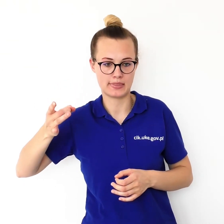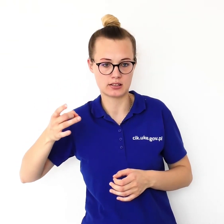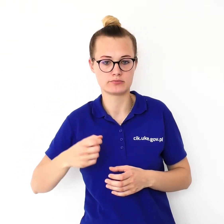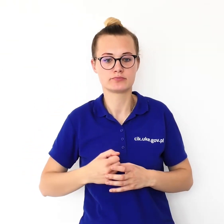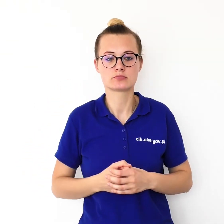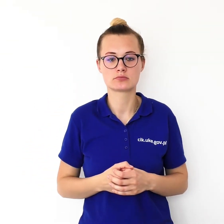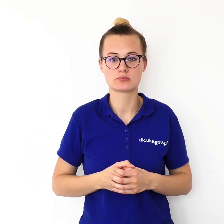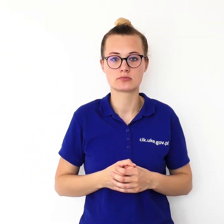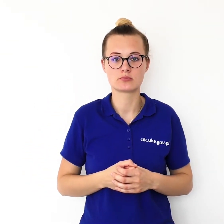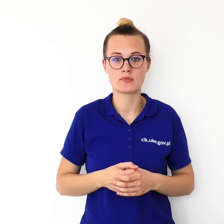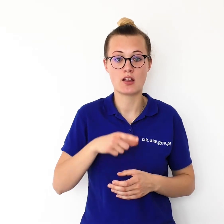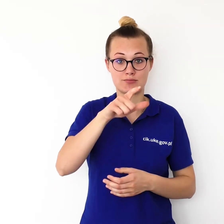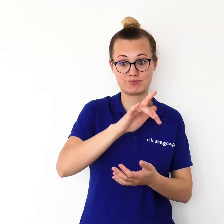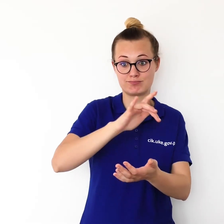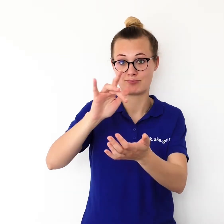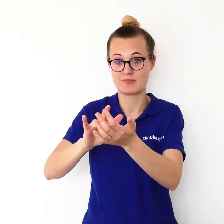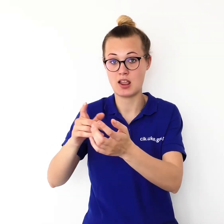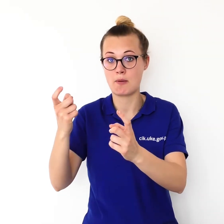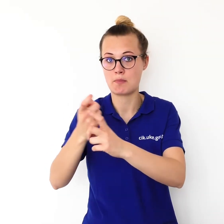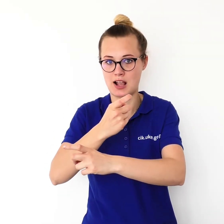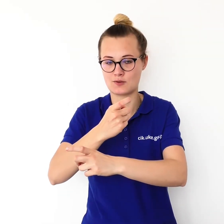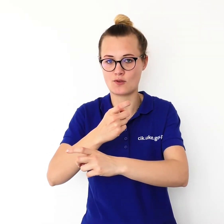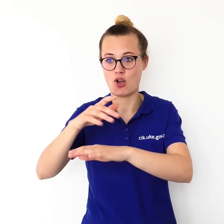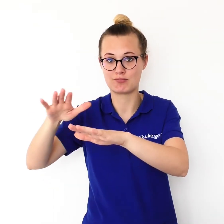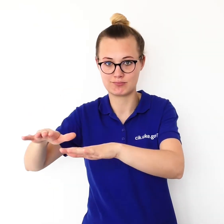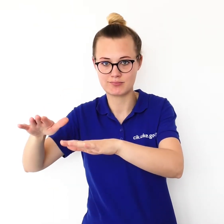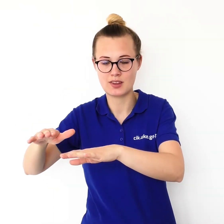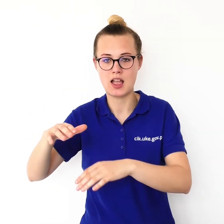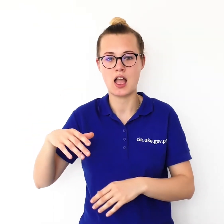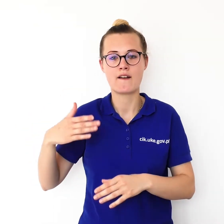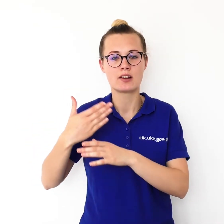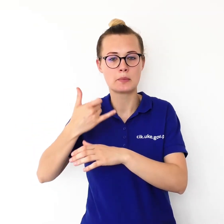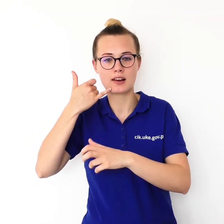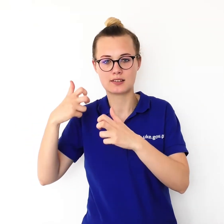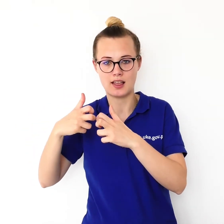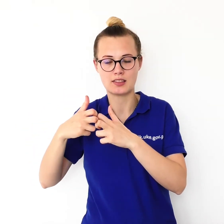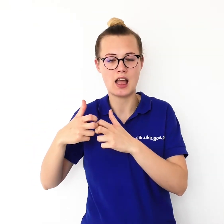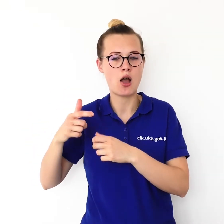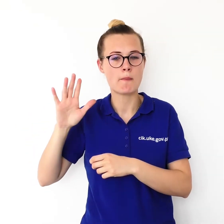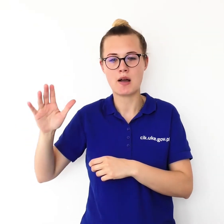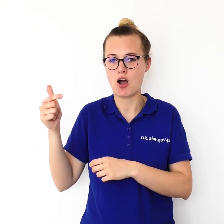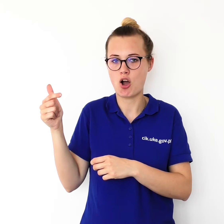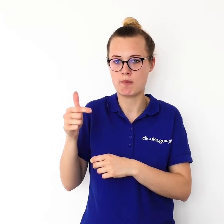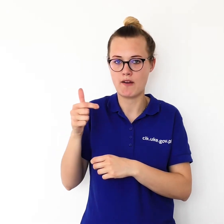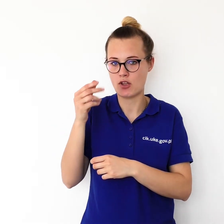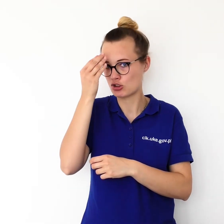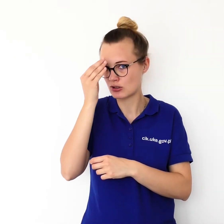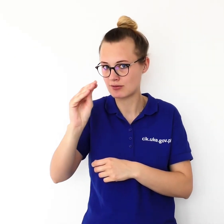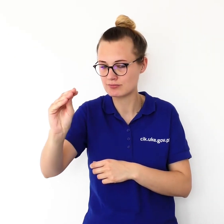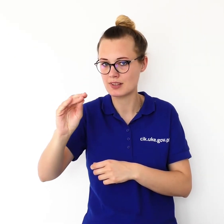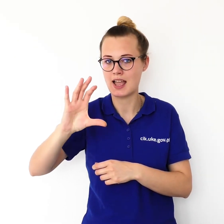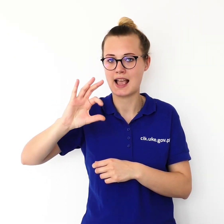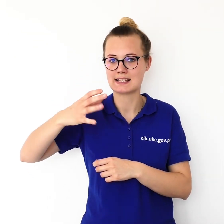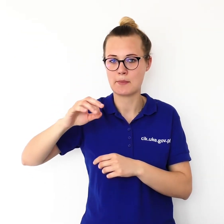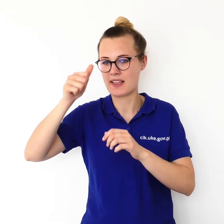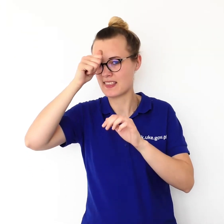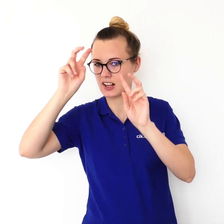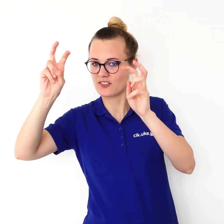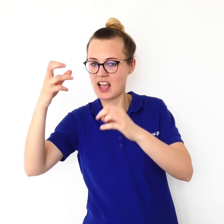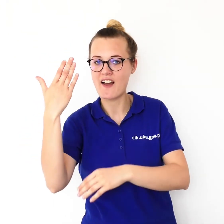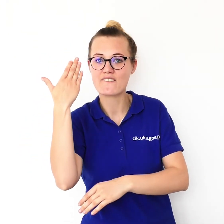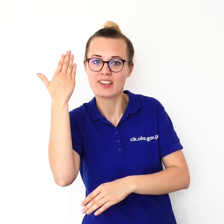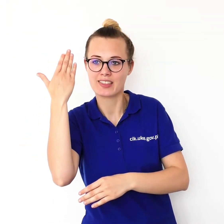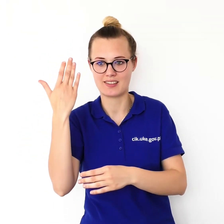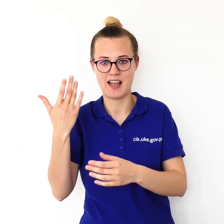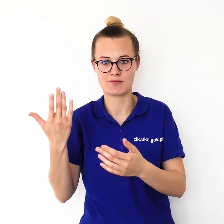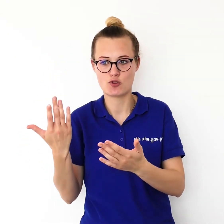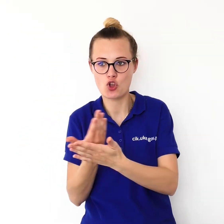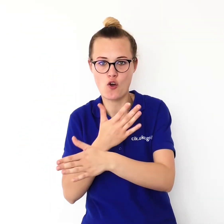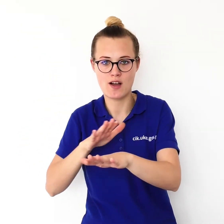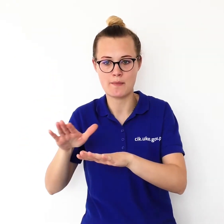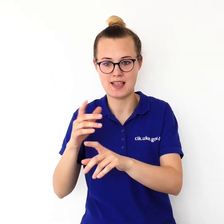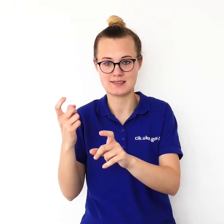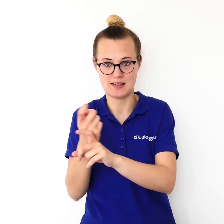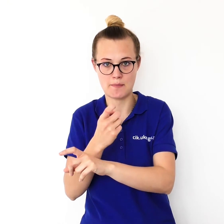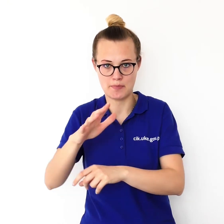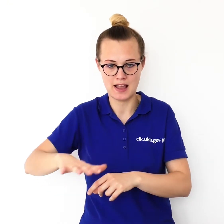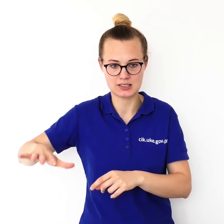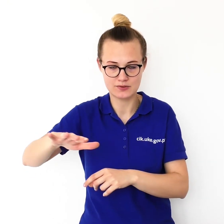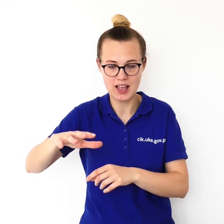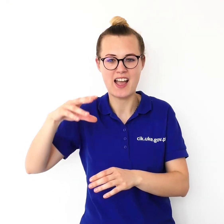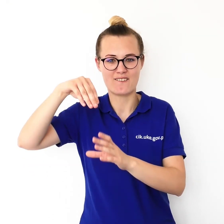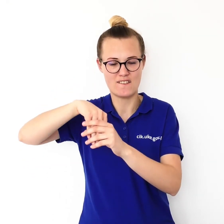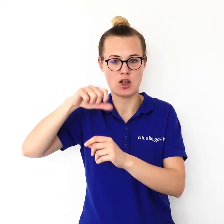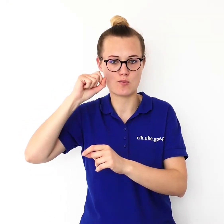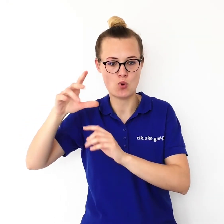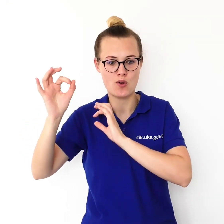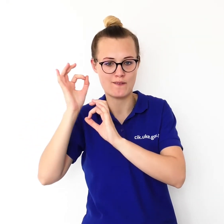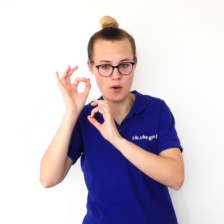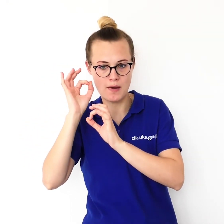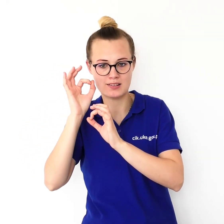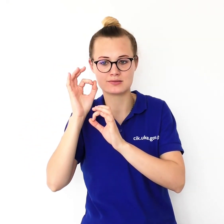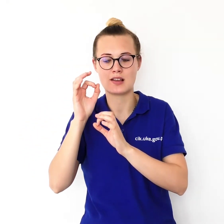Operator ma obowiązek wysłania SMS-a powitalnego przy przekroczeniu granicy.